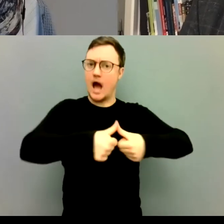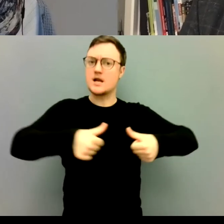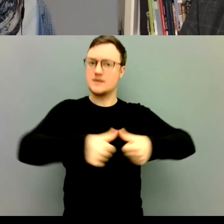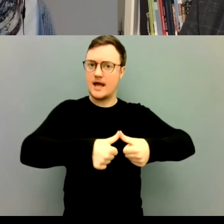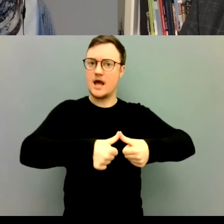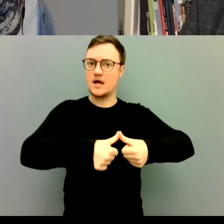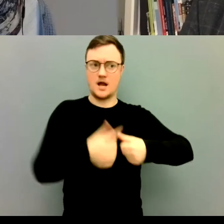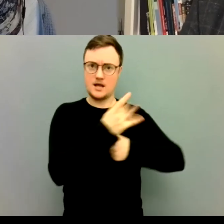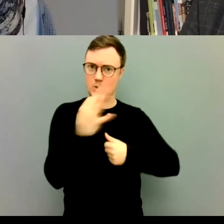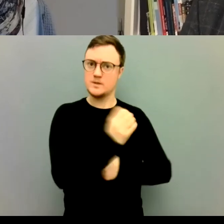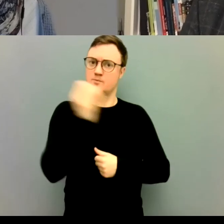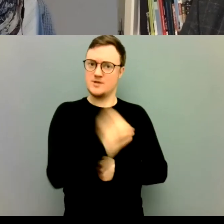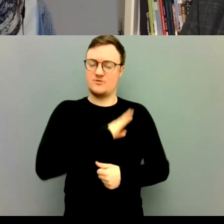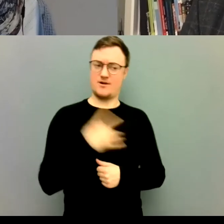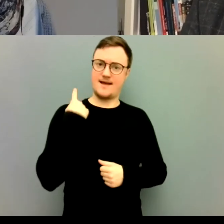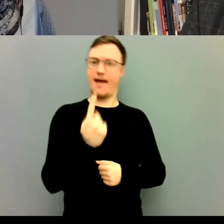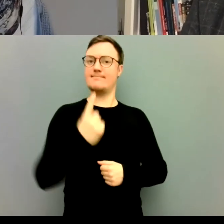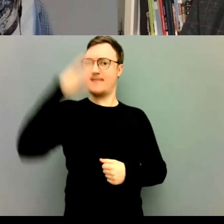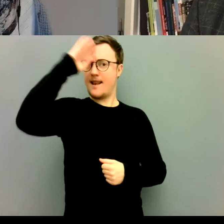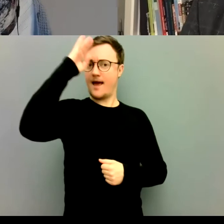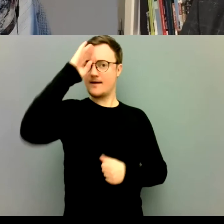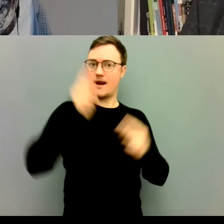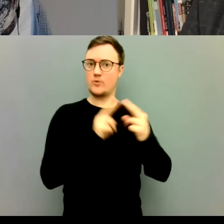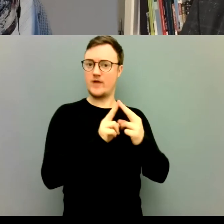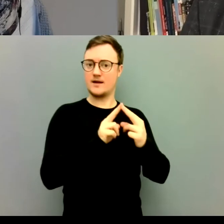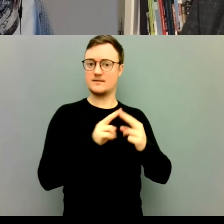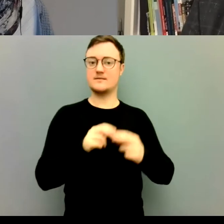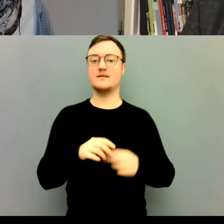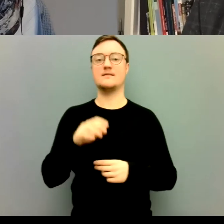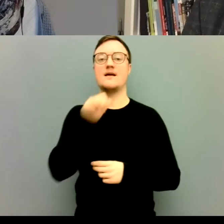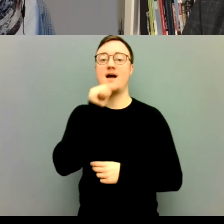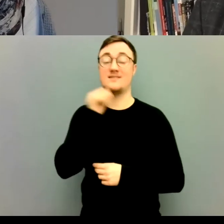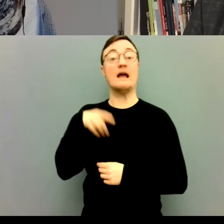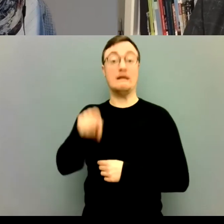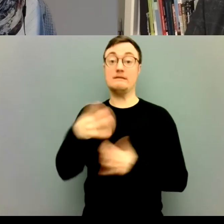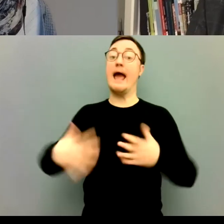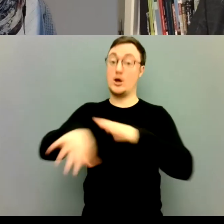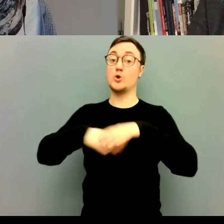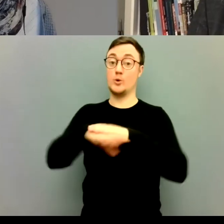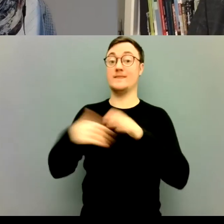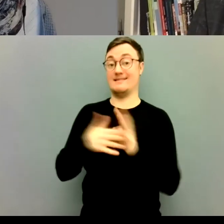att man har en fast läkarkontakt? Ja, det är själva basen i reformen.